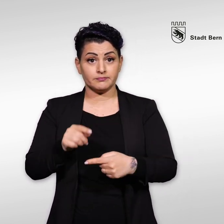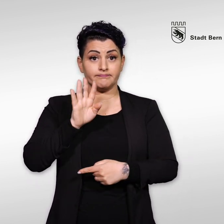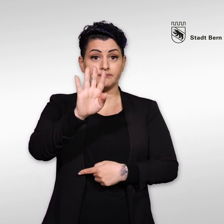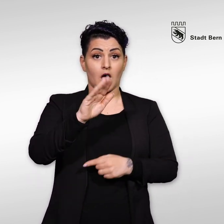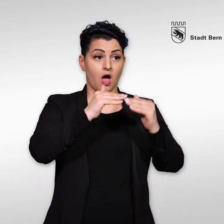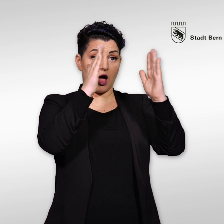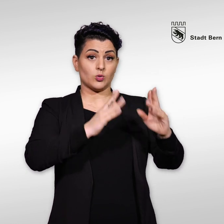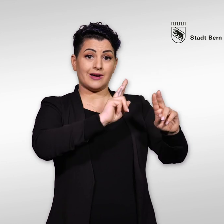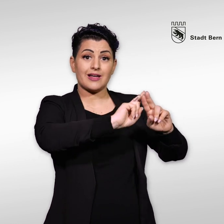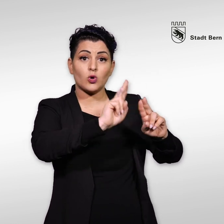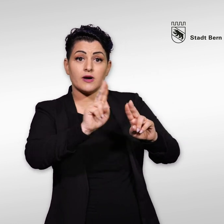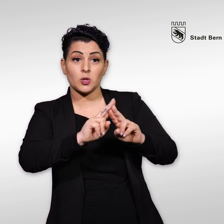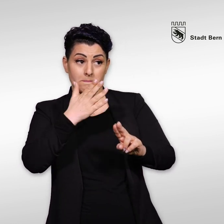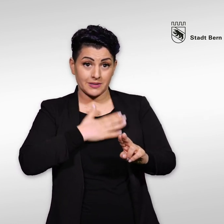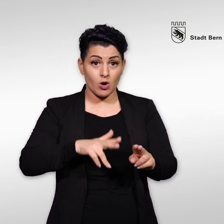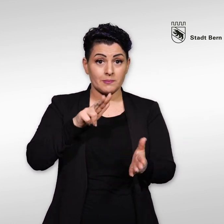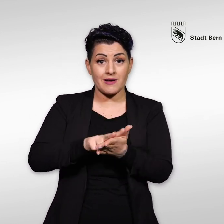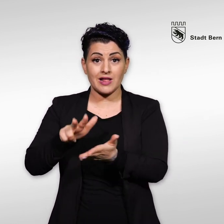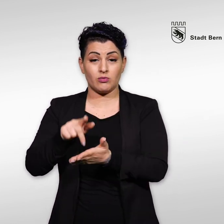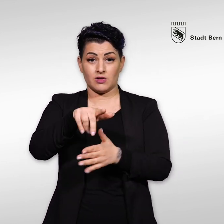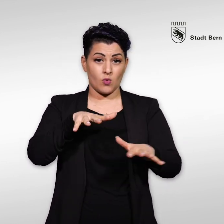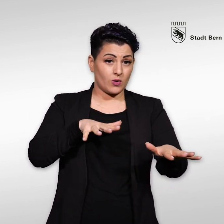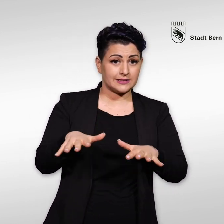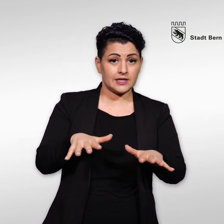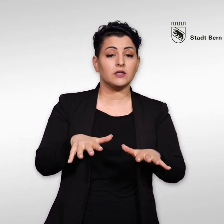oder die Renovation Ihres Hauses eine Bewilligung braucht?